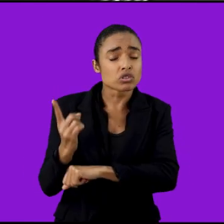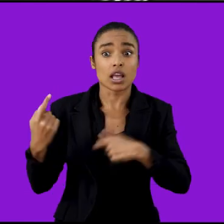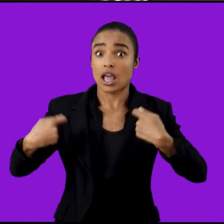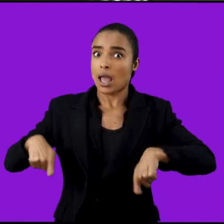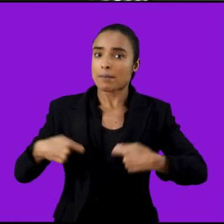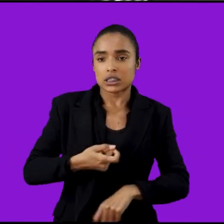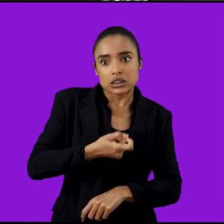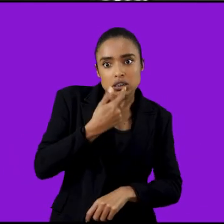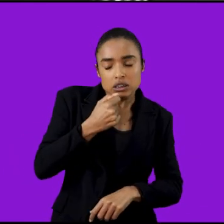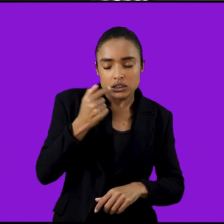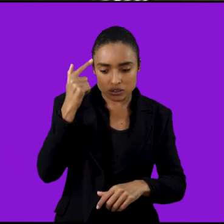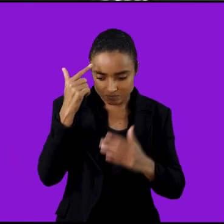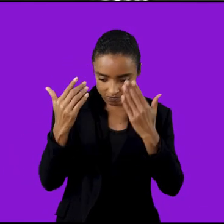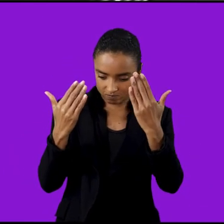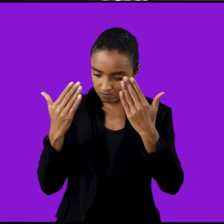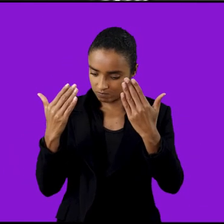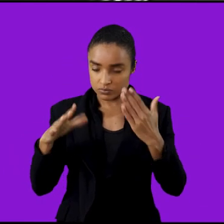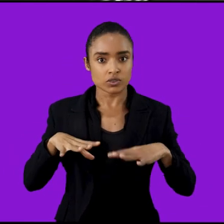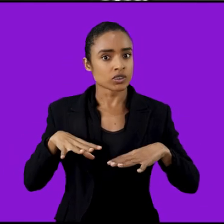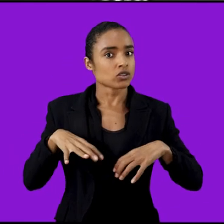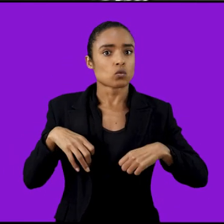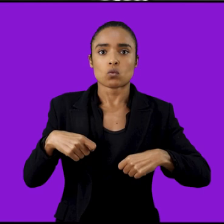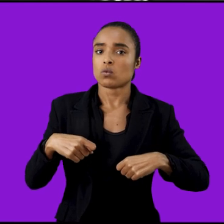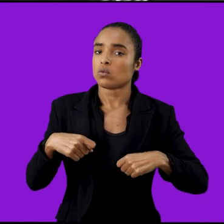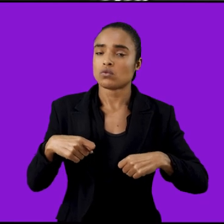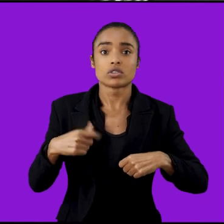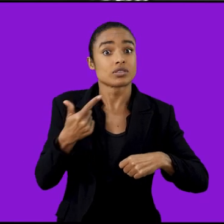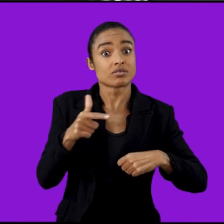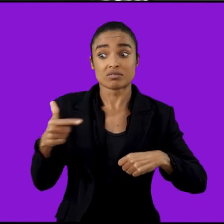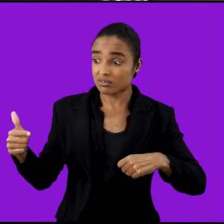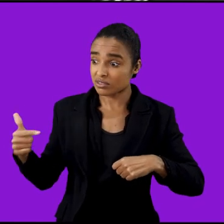remédio pra me equilibrar psiquicamente porque não tinha força. Eu comecei a negociar.